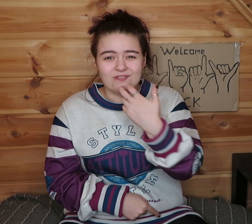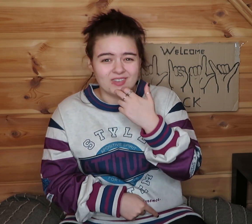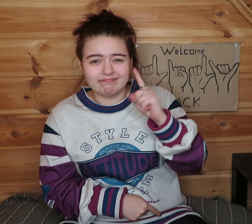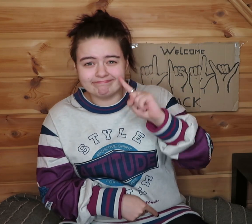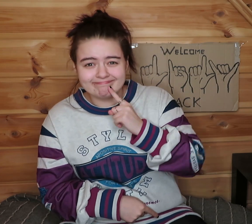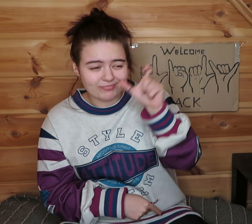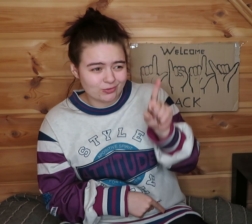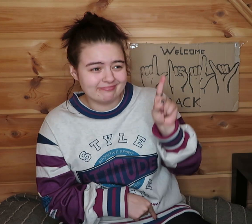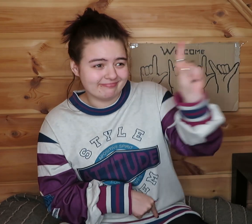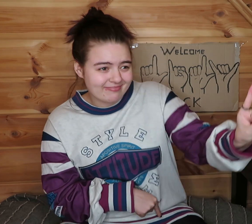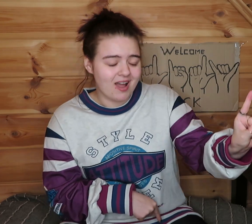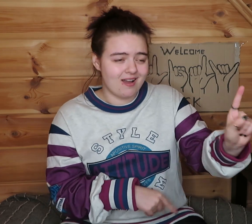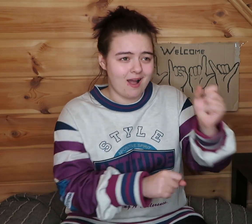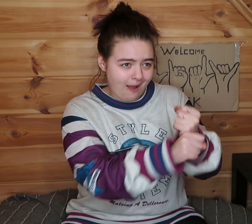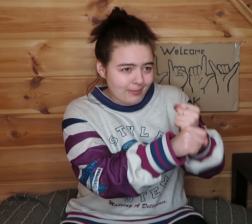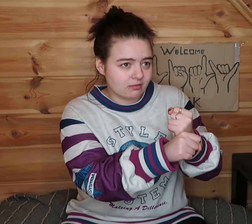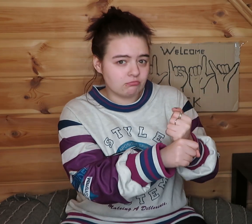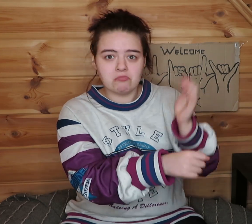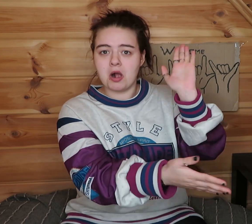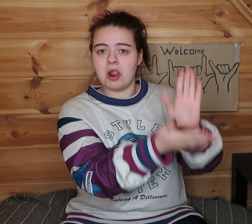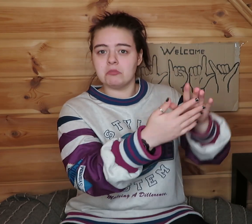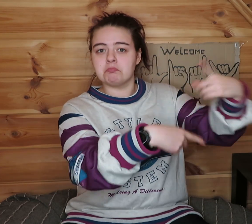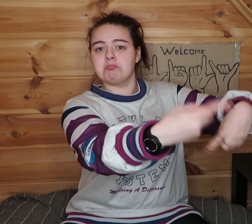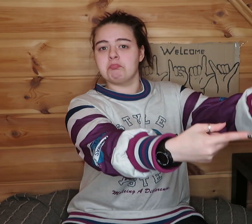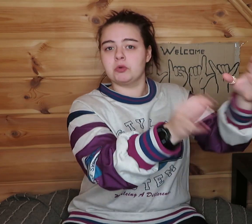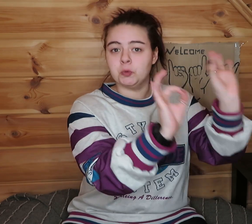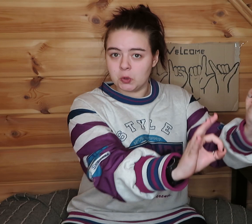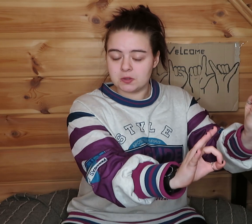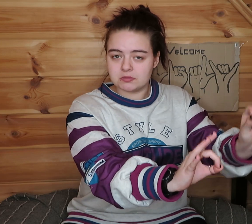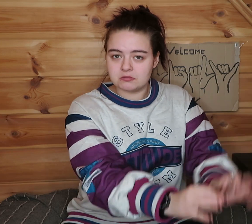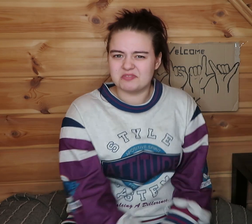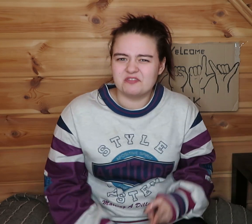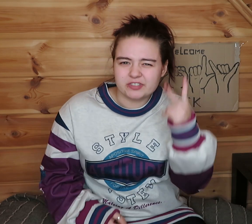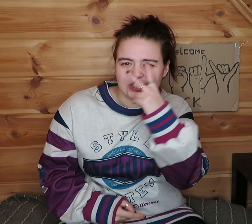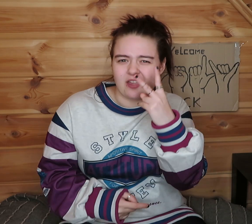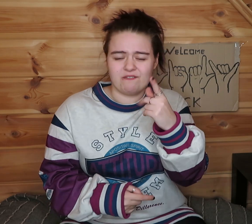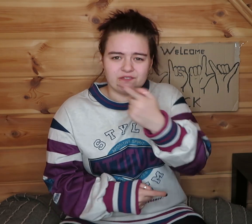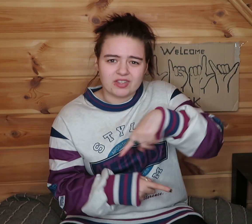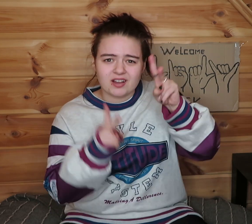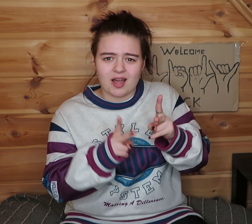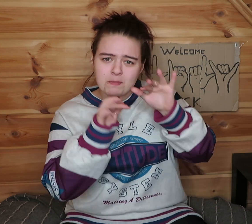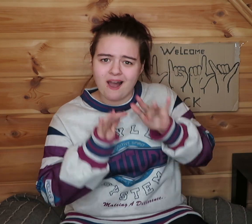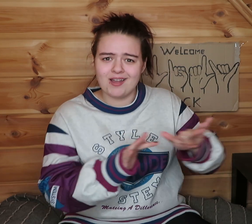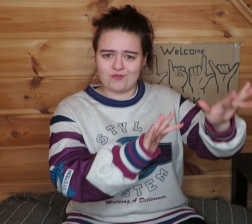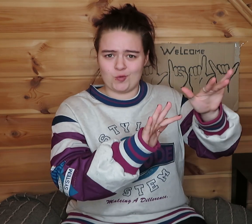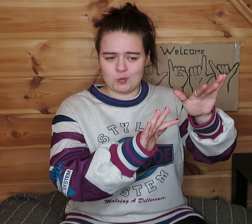Wenn dort dann ein Gehörloser arbeiten will...klappt es gut. Versteht ihr? Wir können viel beeinflussen.